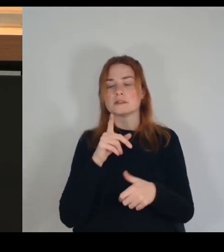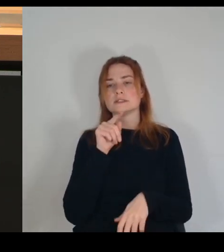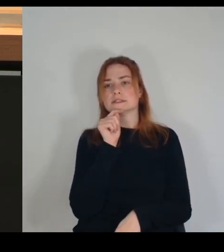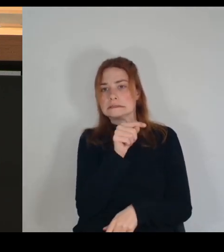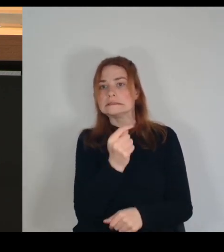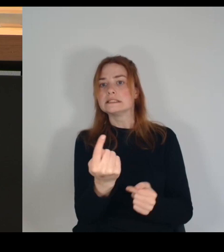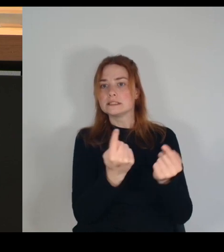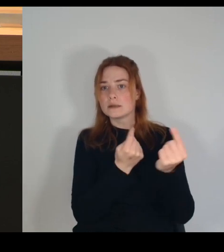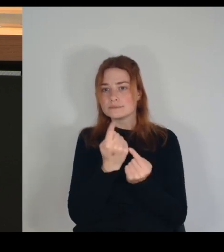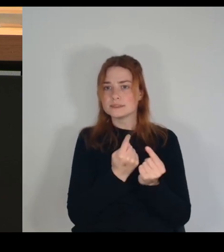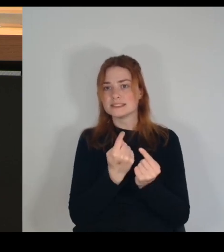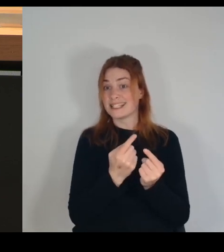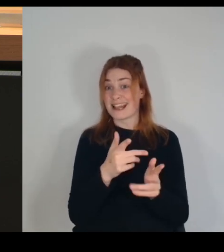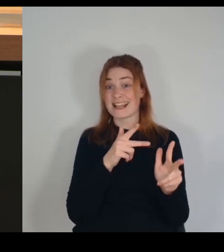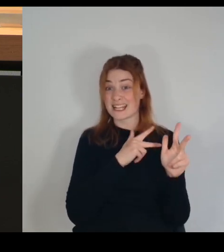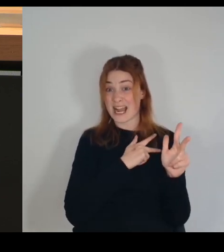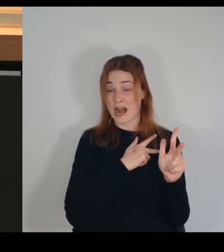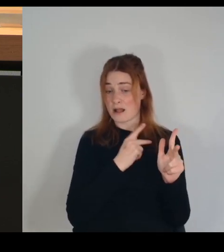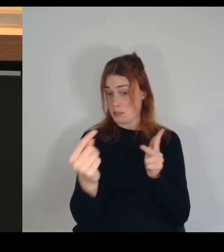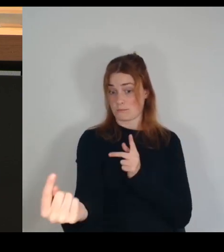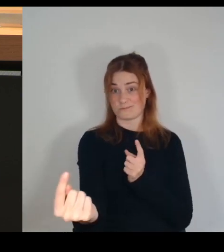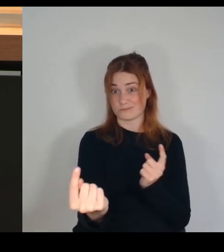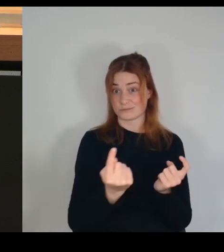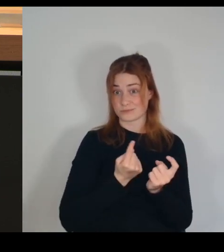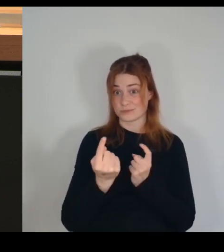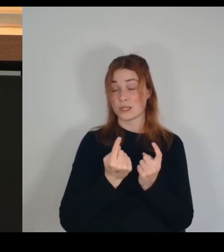Grundgesetz gar nicht asylberechtigt sind.